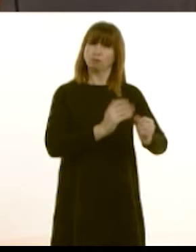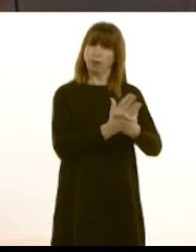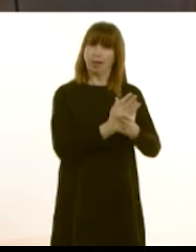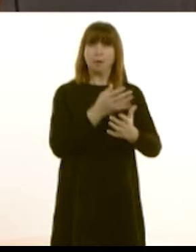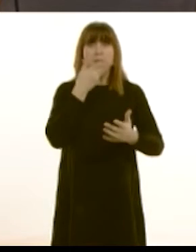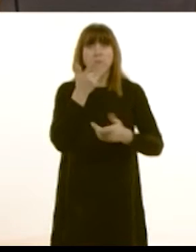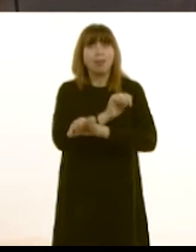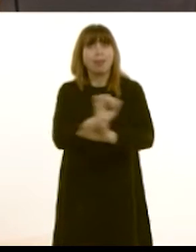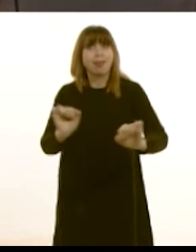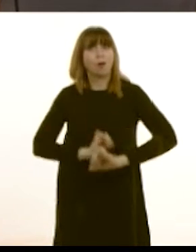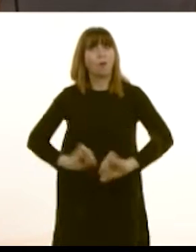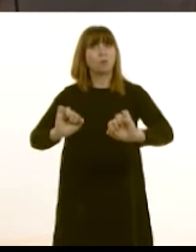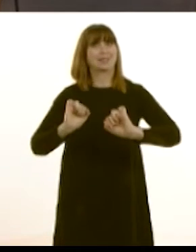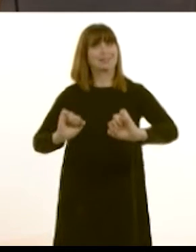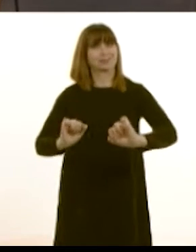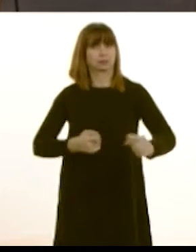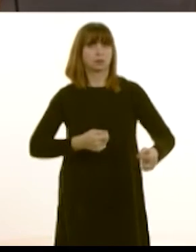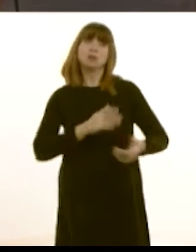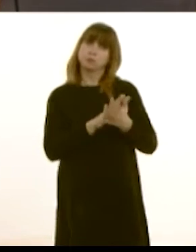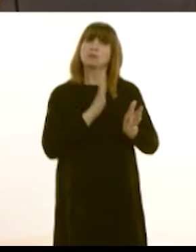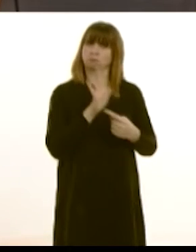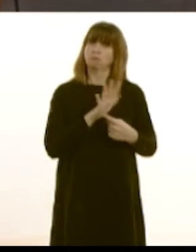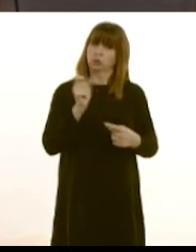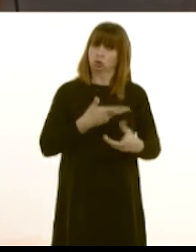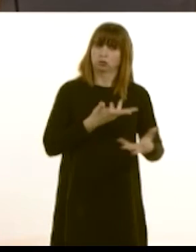syín dymuno cymryd rhan mewn trosglwyddo asedau? Carwyn Jones: Ydwyf.